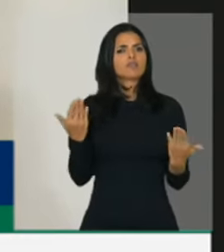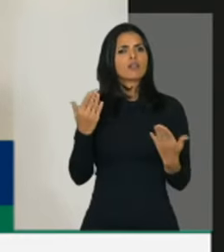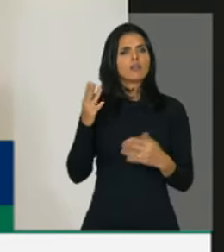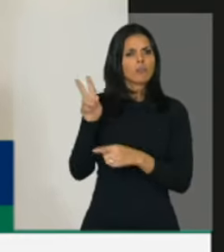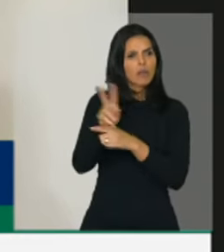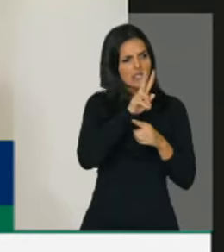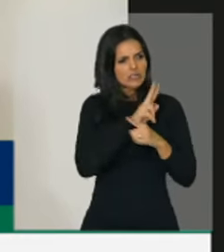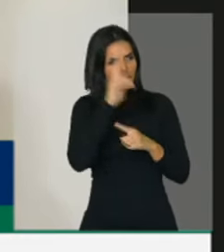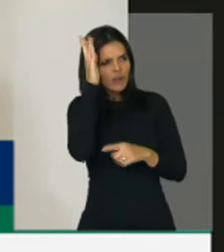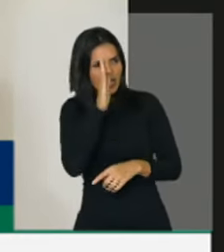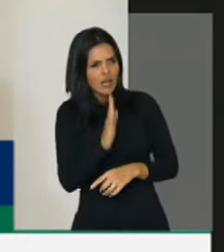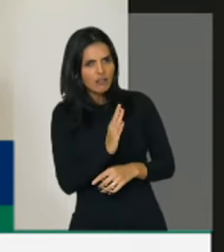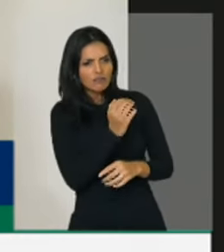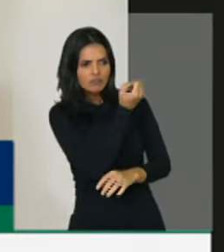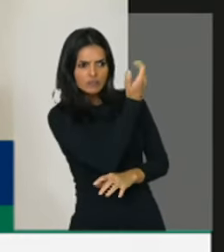EXIGEM QUE O BRASIL, MESMO OS